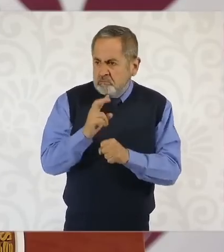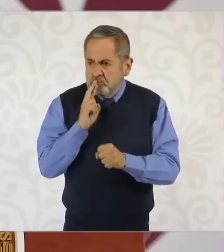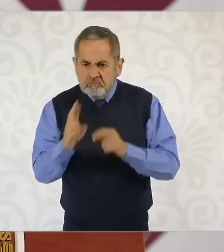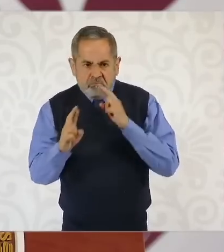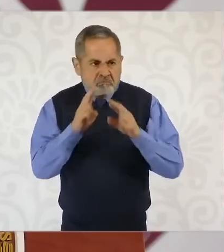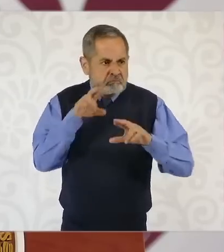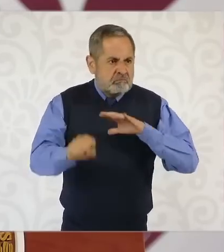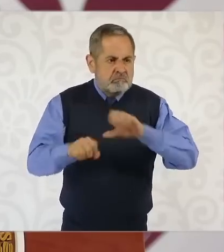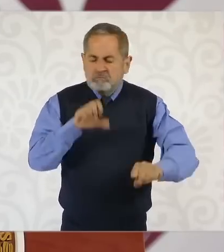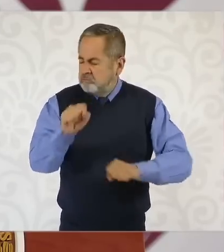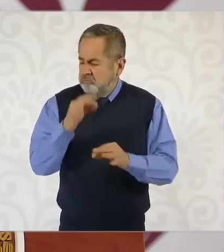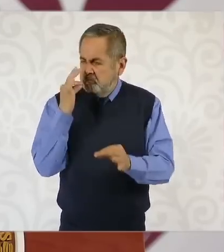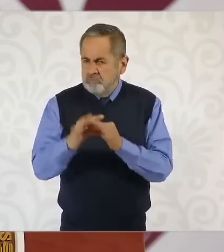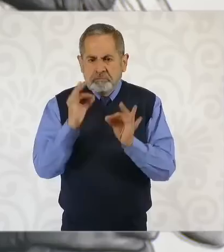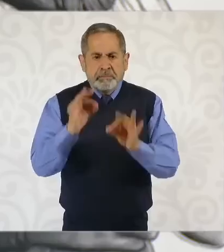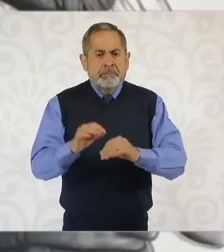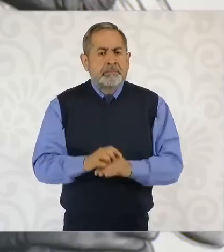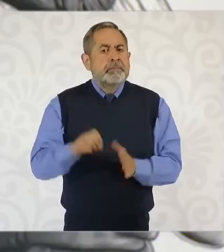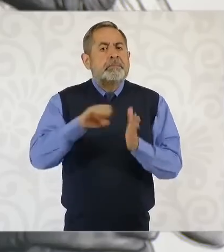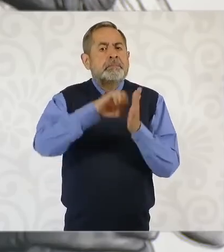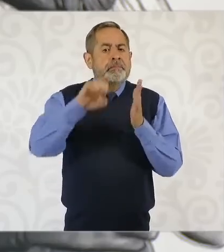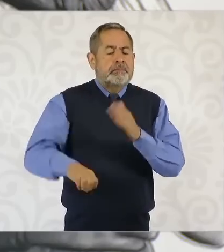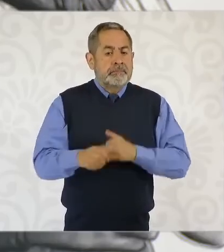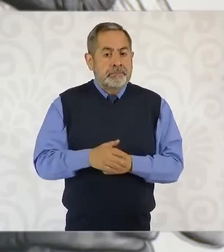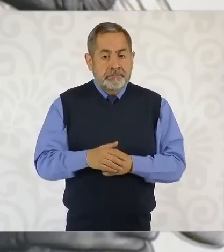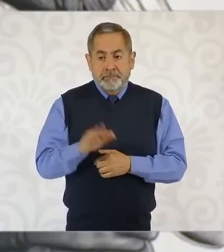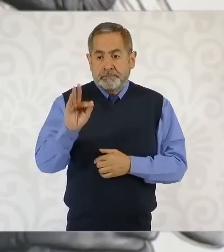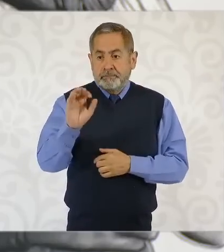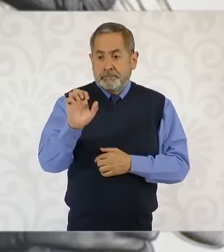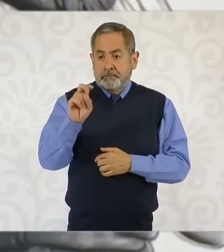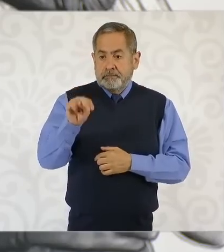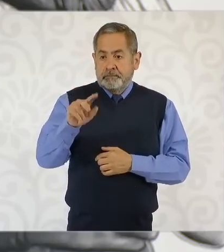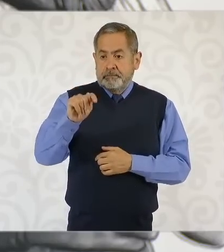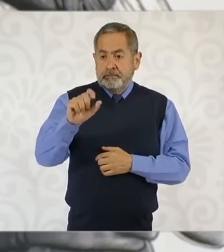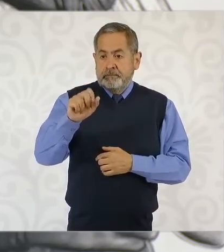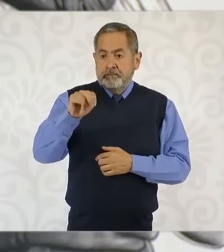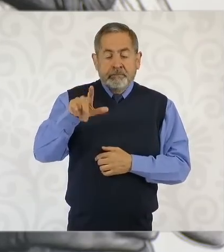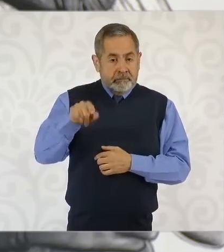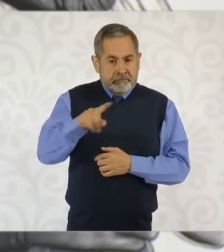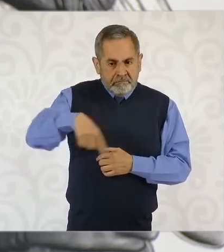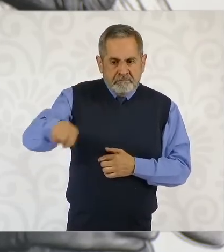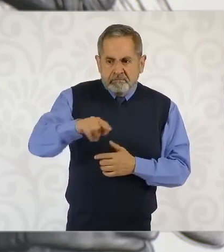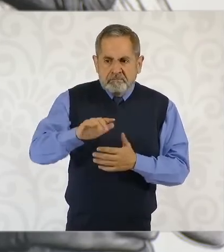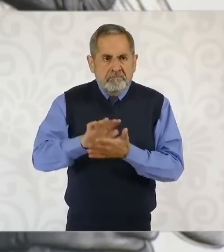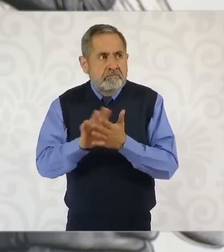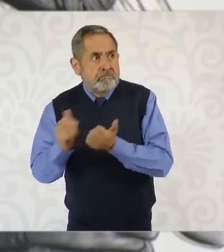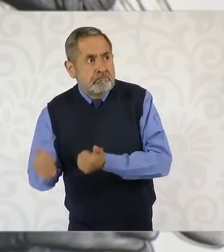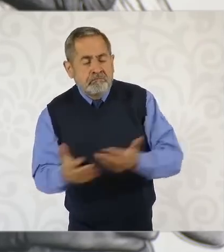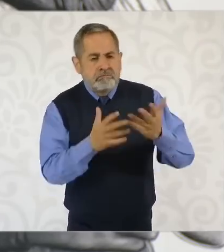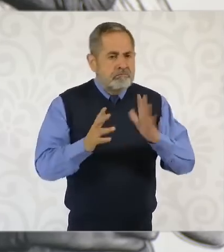ejemplo en el caso de tráfico de fentanilo las propias cifras de la oficina de aduanas